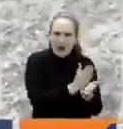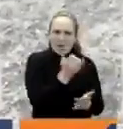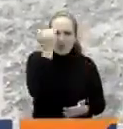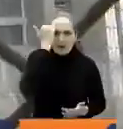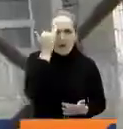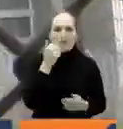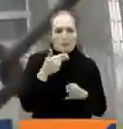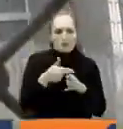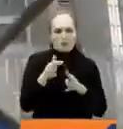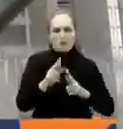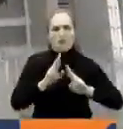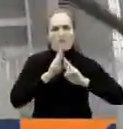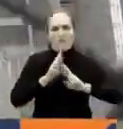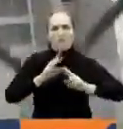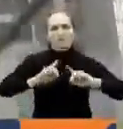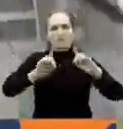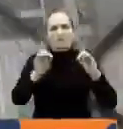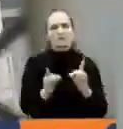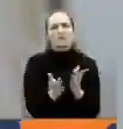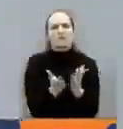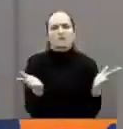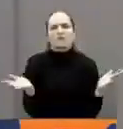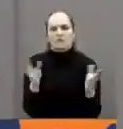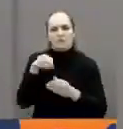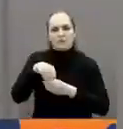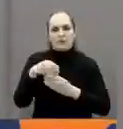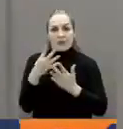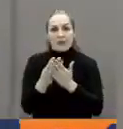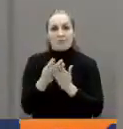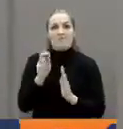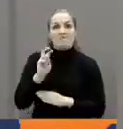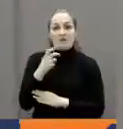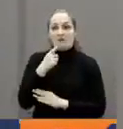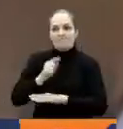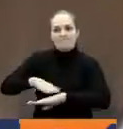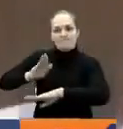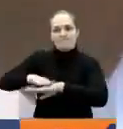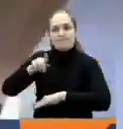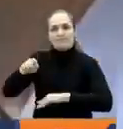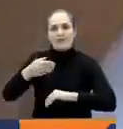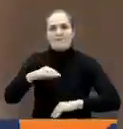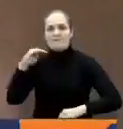vida de las personas o se puede ensayar. Se conocerá en los próximos días en que centro